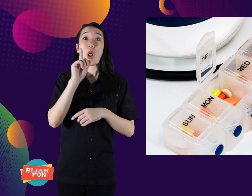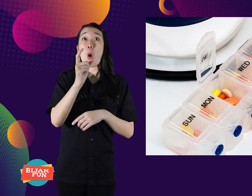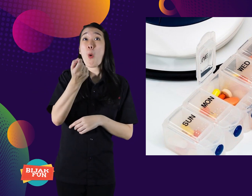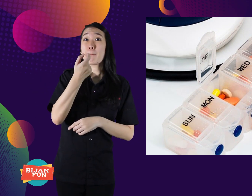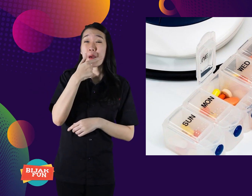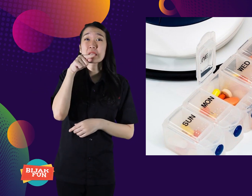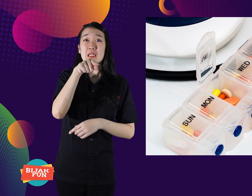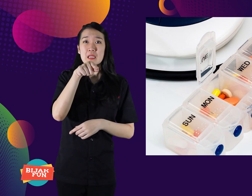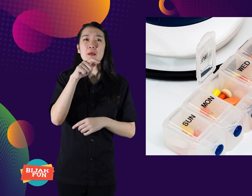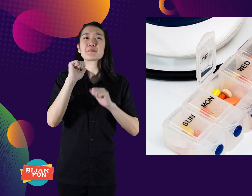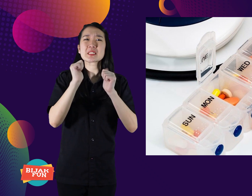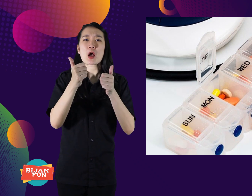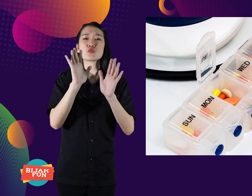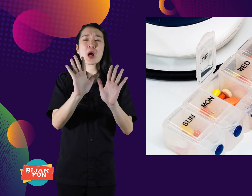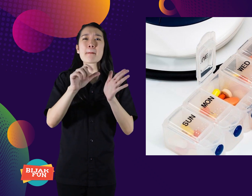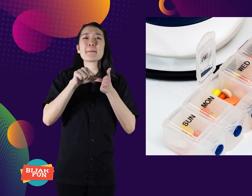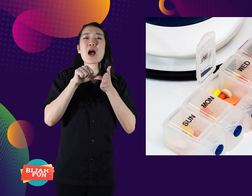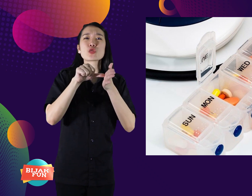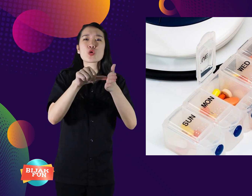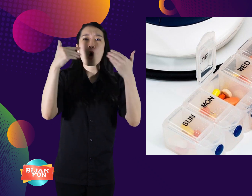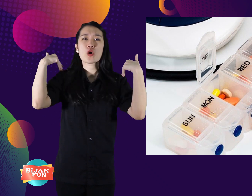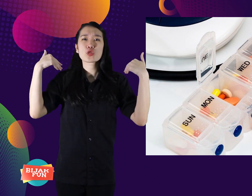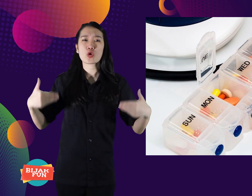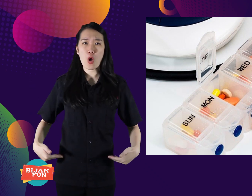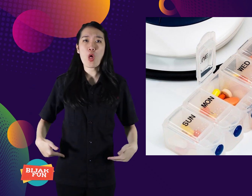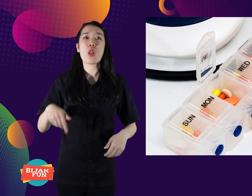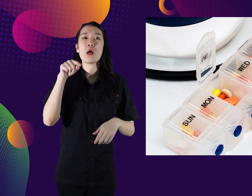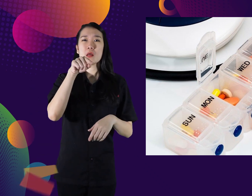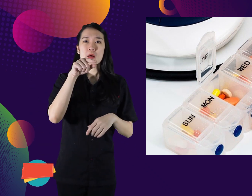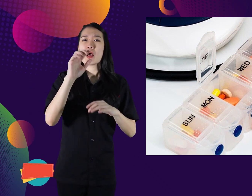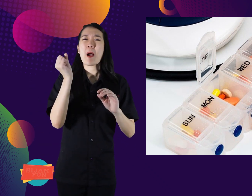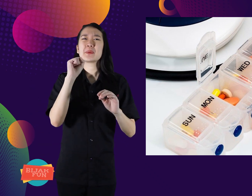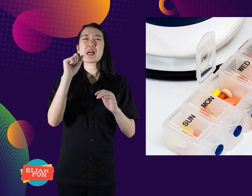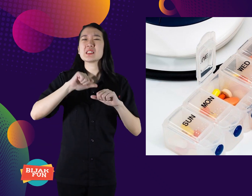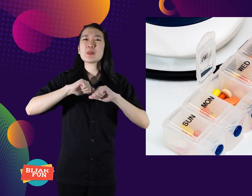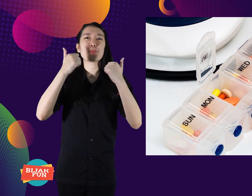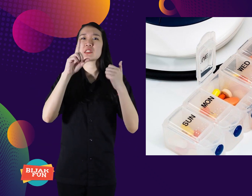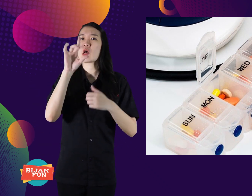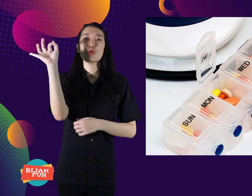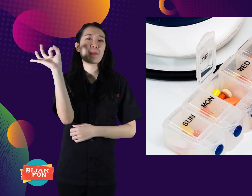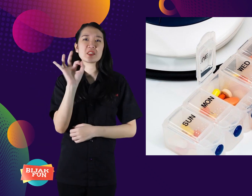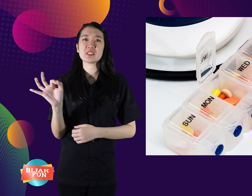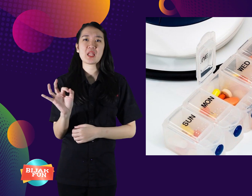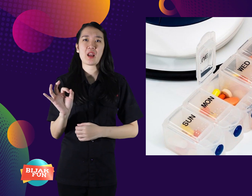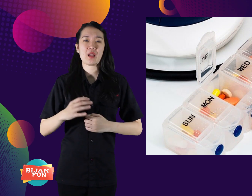Obat itu cuma membantu lebih terkontrol. Tidak bisa 100% sembuh.